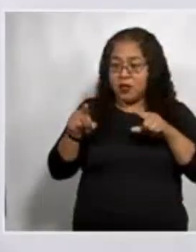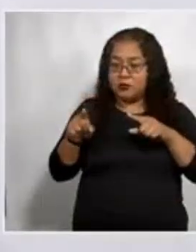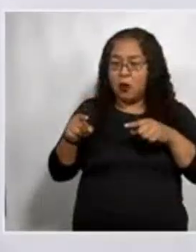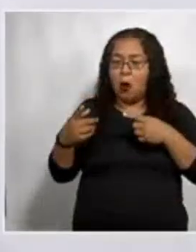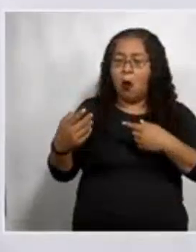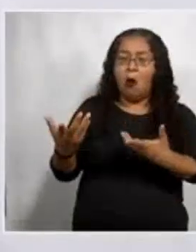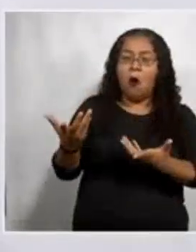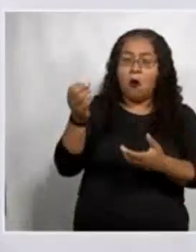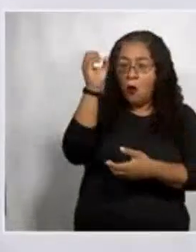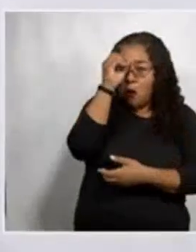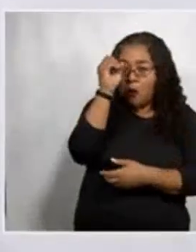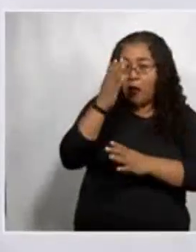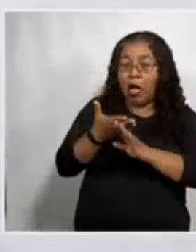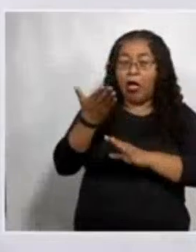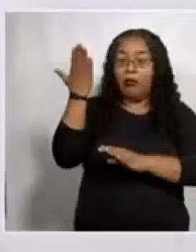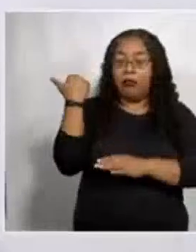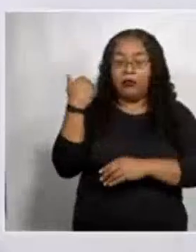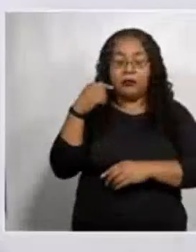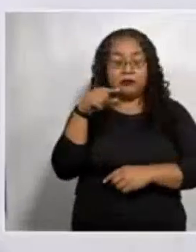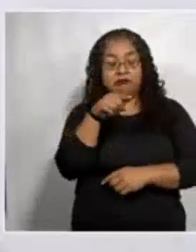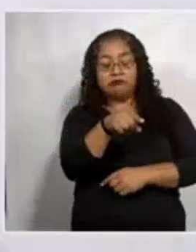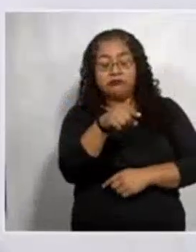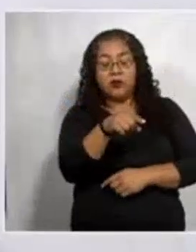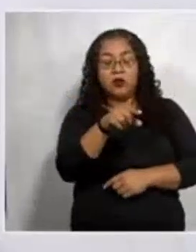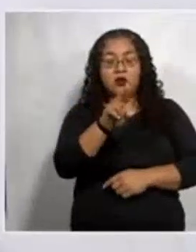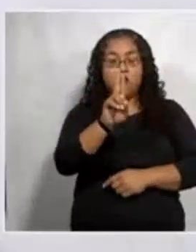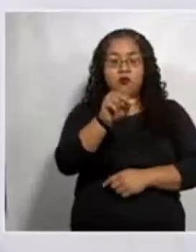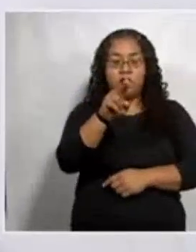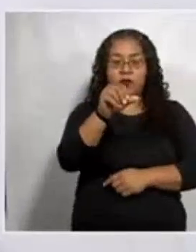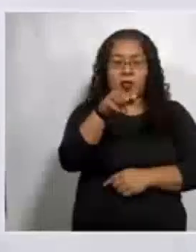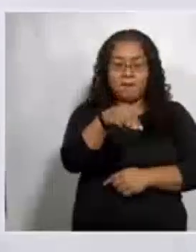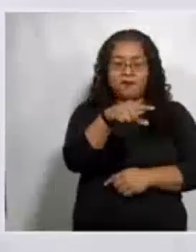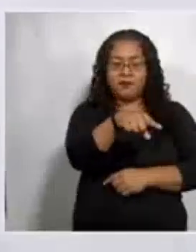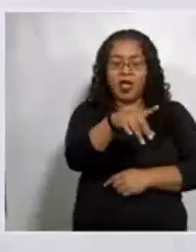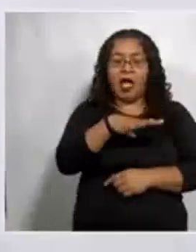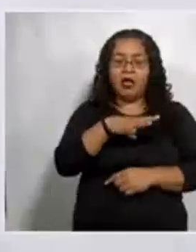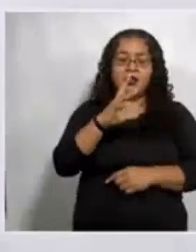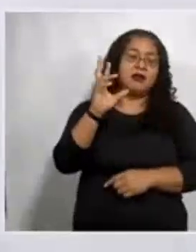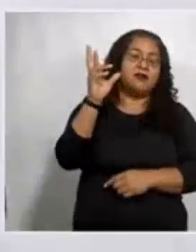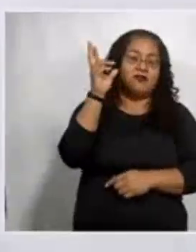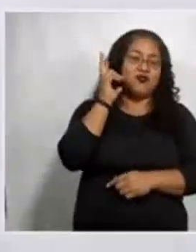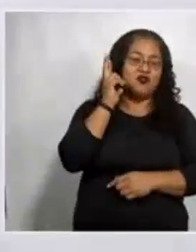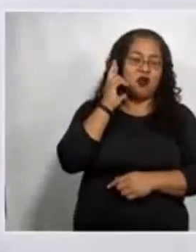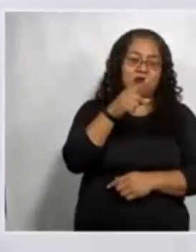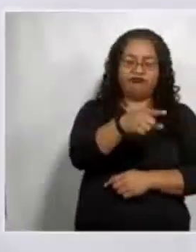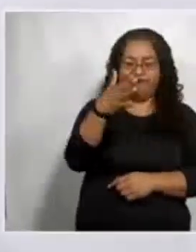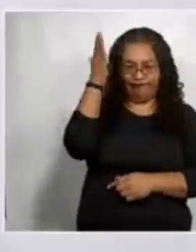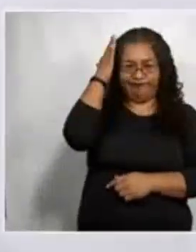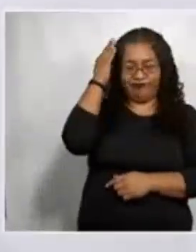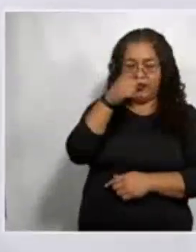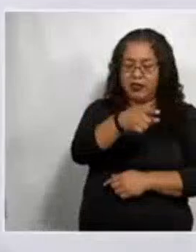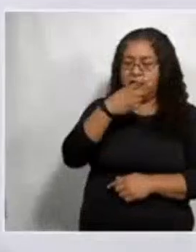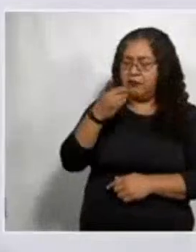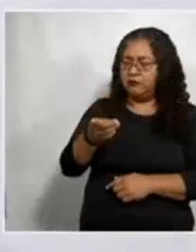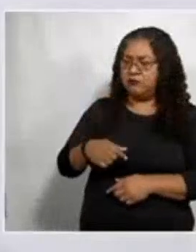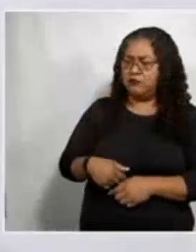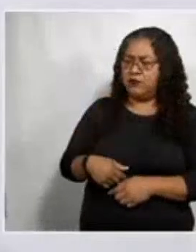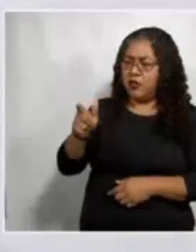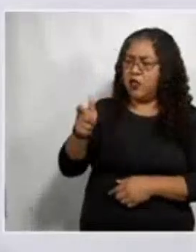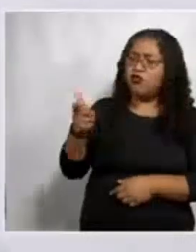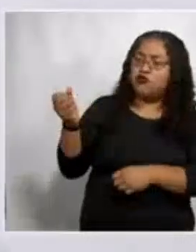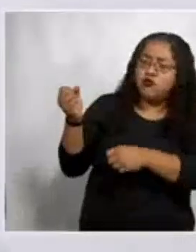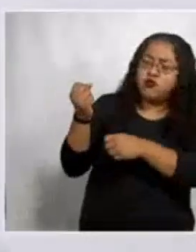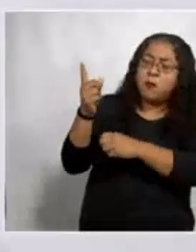rector de la Universidad Nacional quiso subir las cuotas, las colegiaturas y quitar el pase